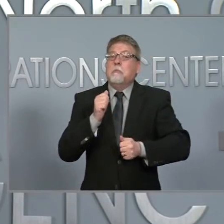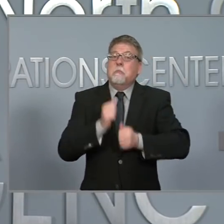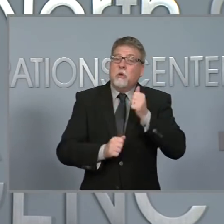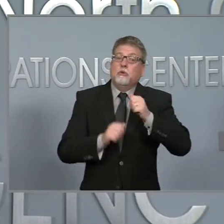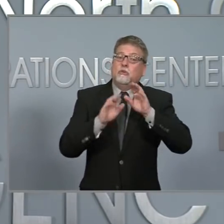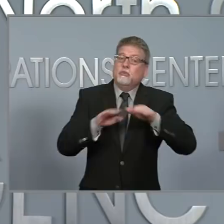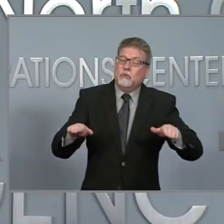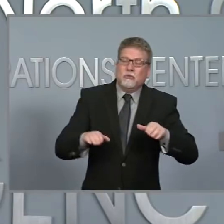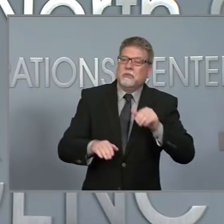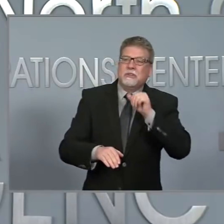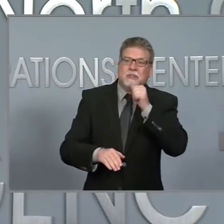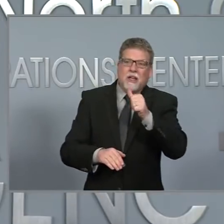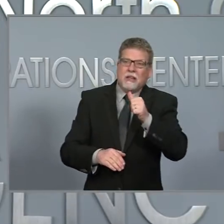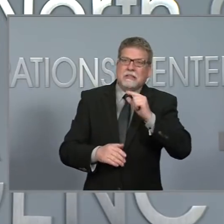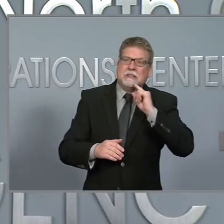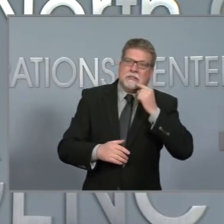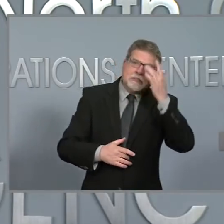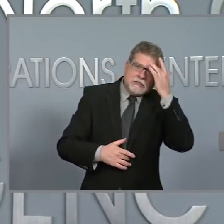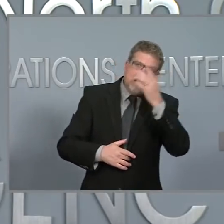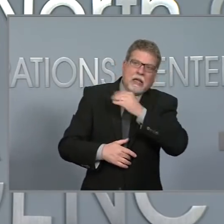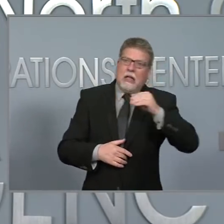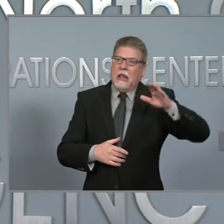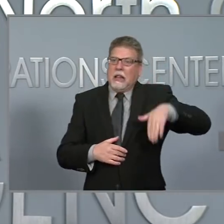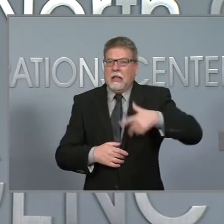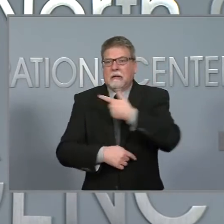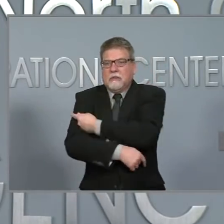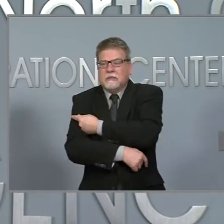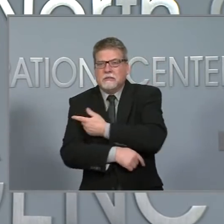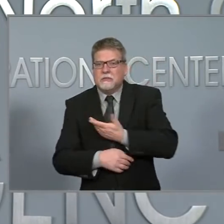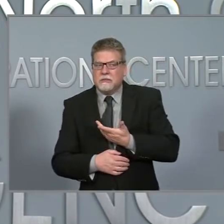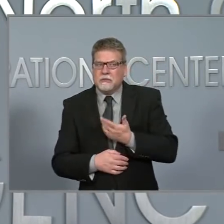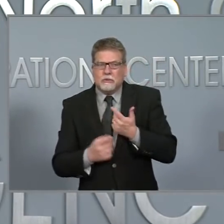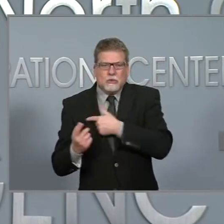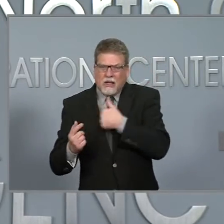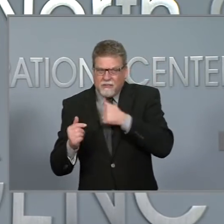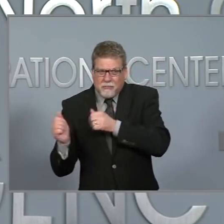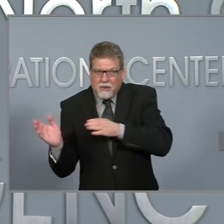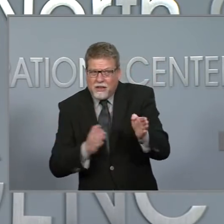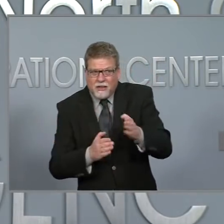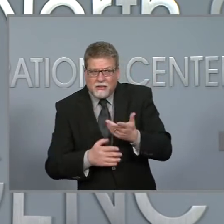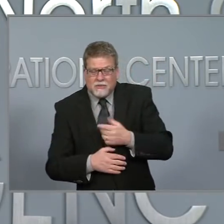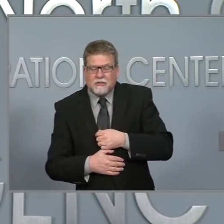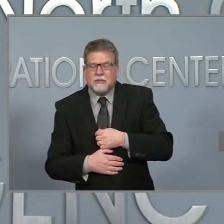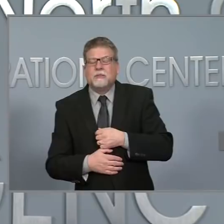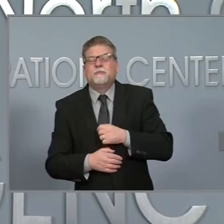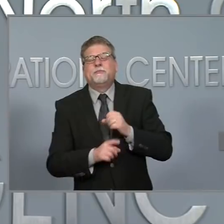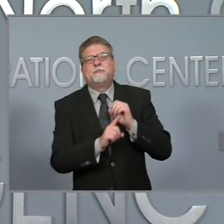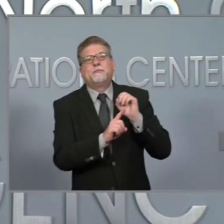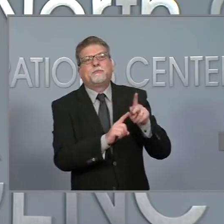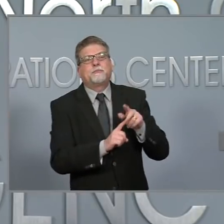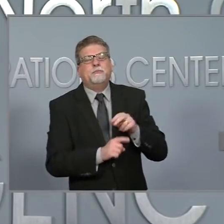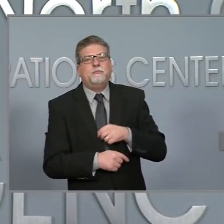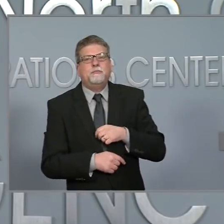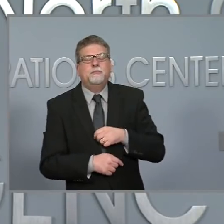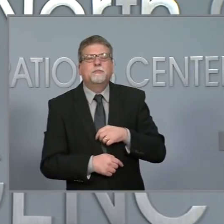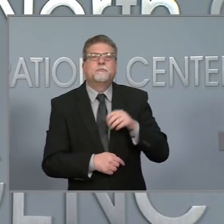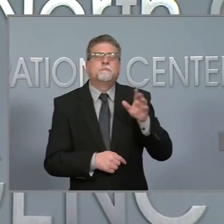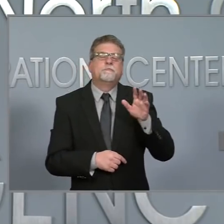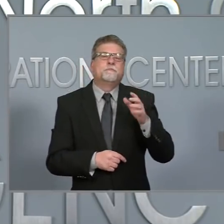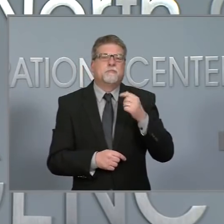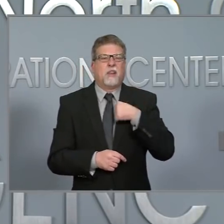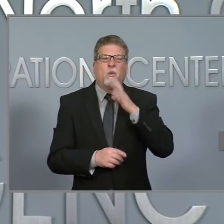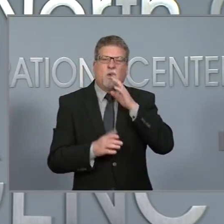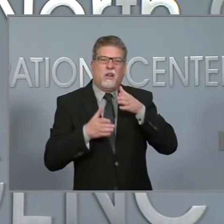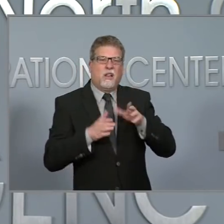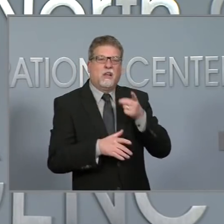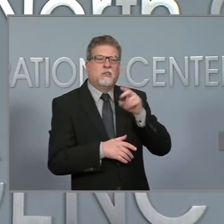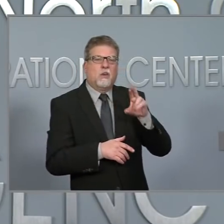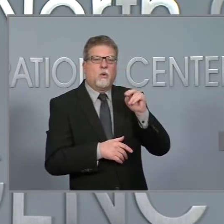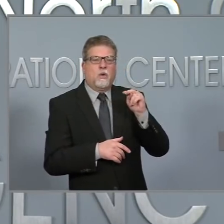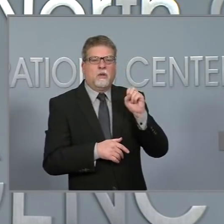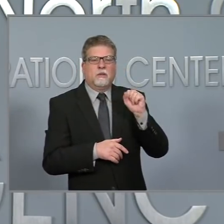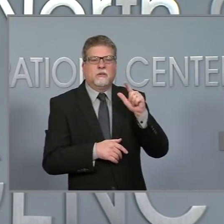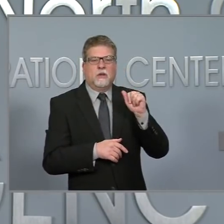vacunarlos y no reducen la